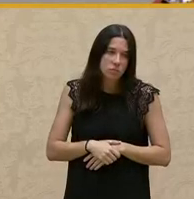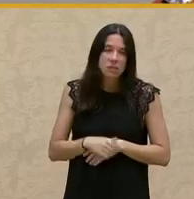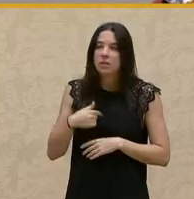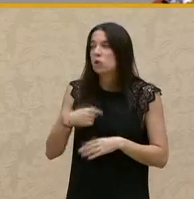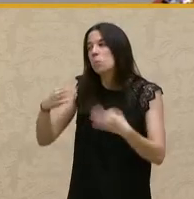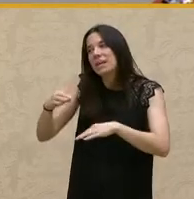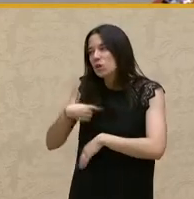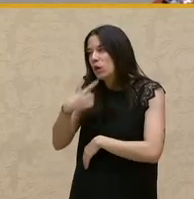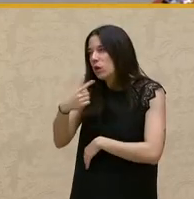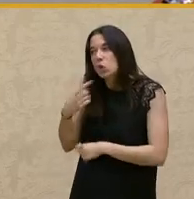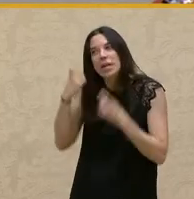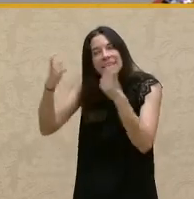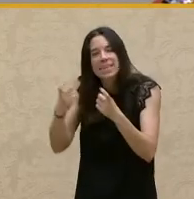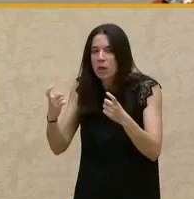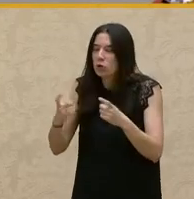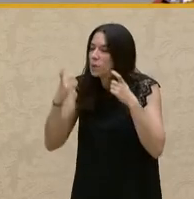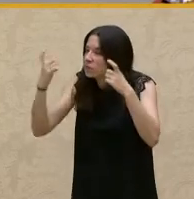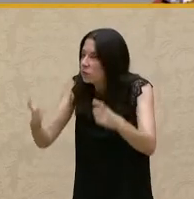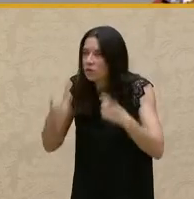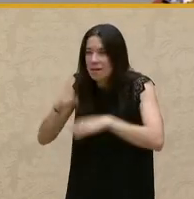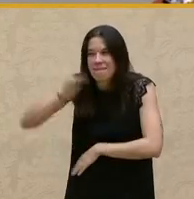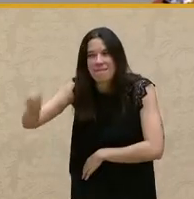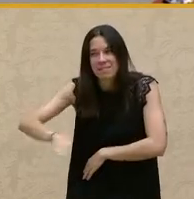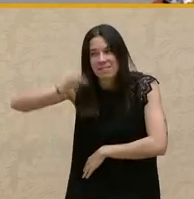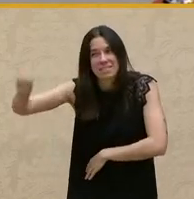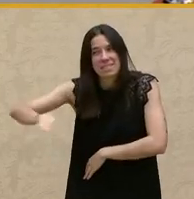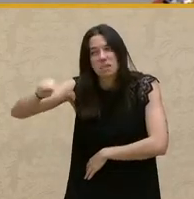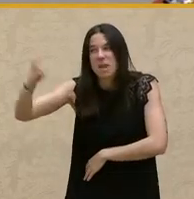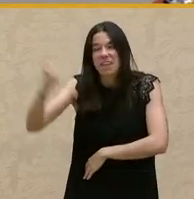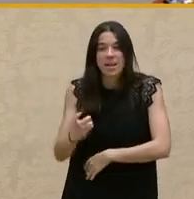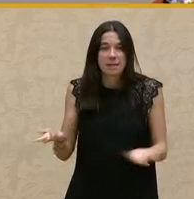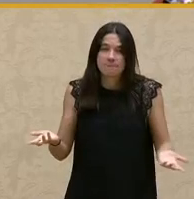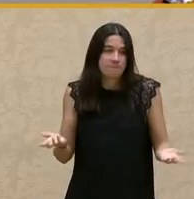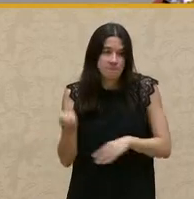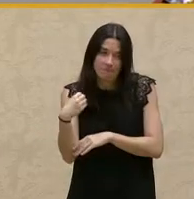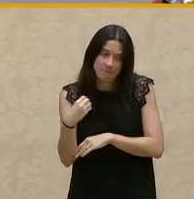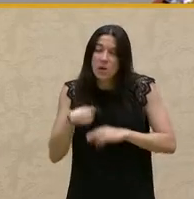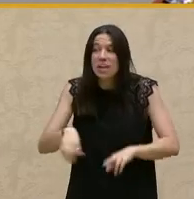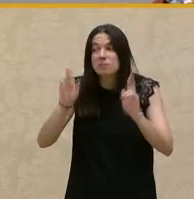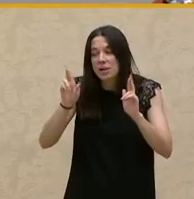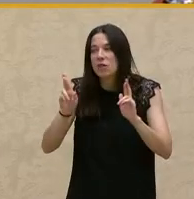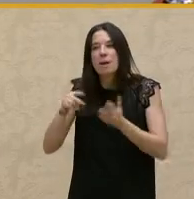esforcé mucho por conseguirlo. Pero espero que la presencia de representantes parlamentarios